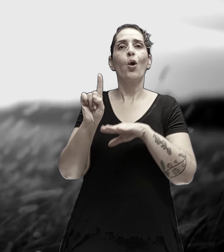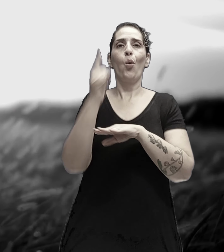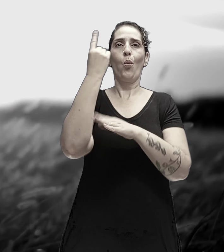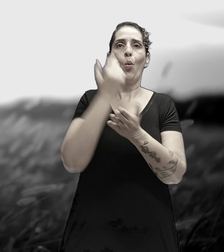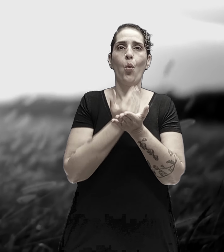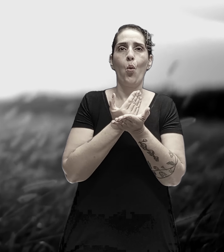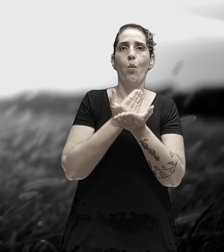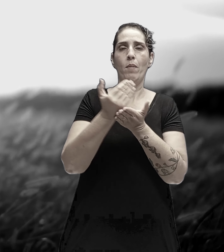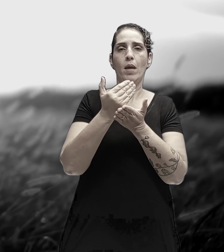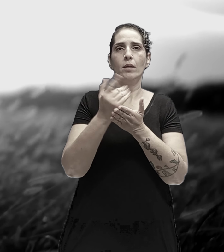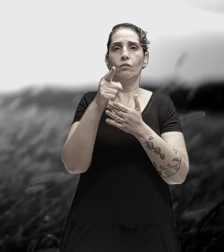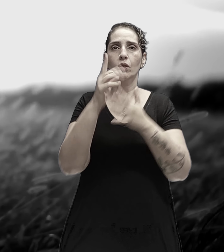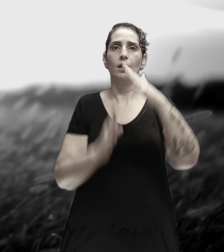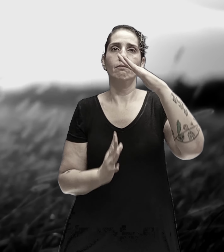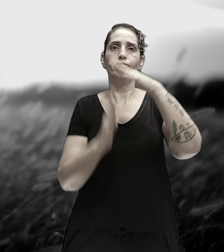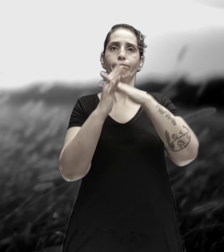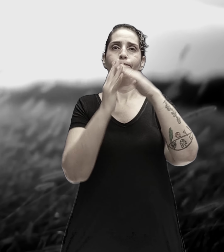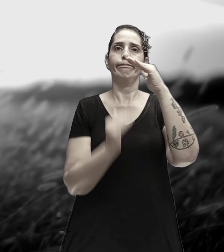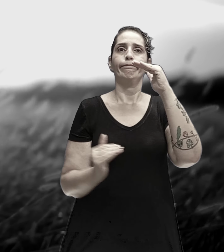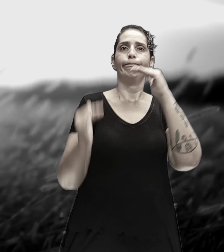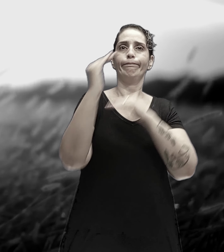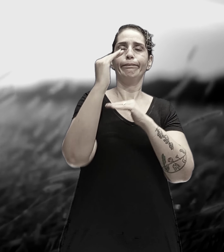sua influência.